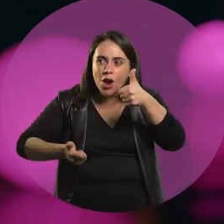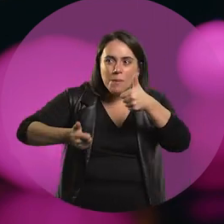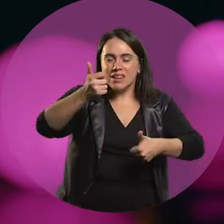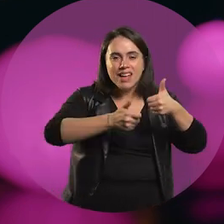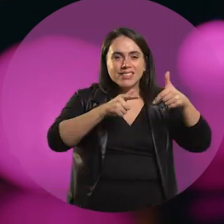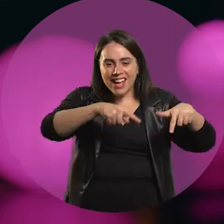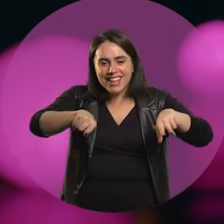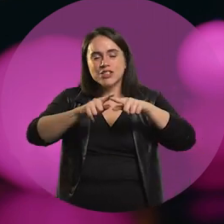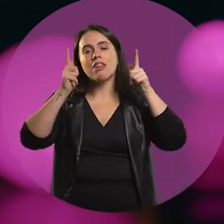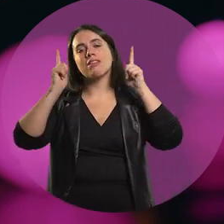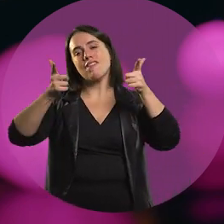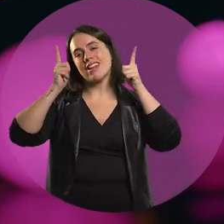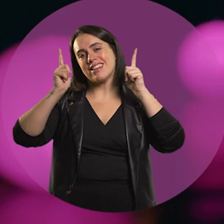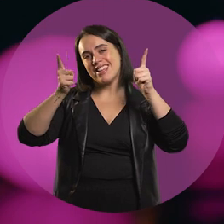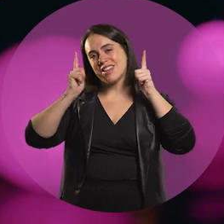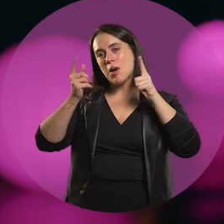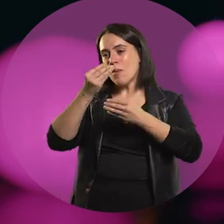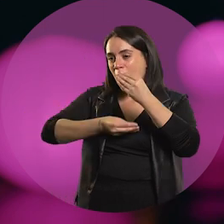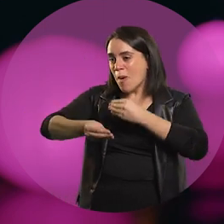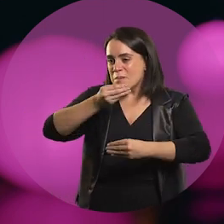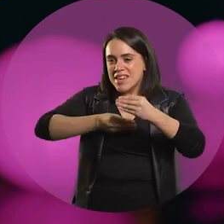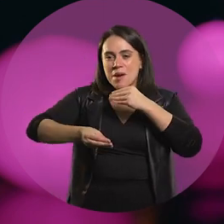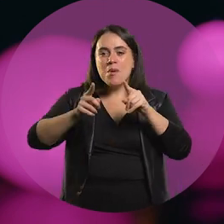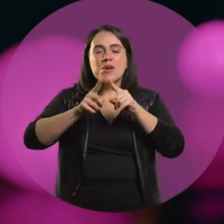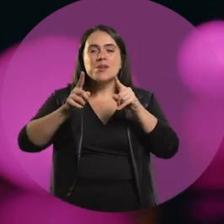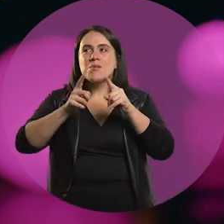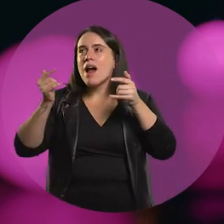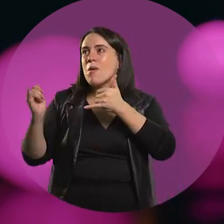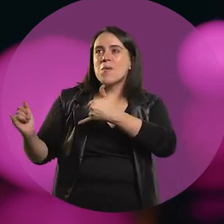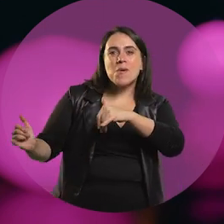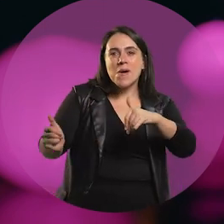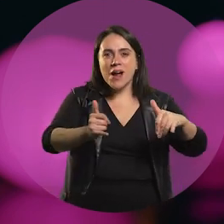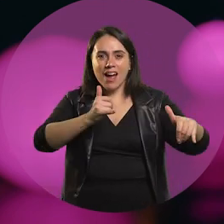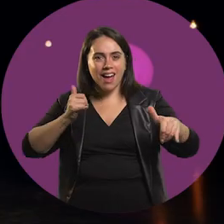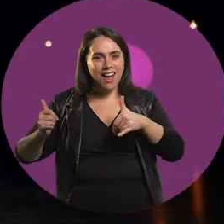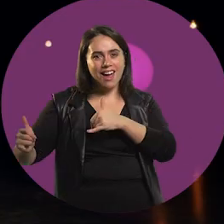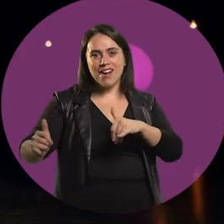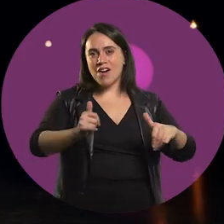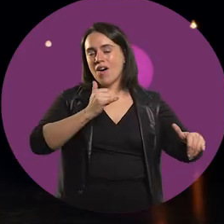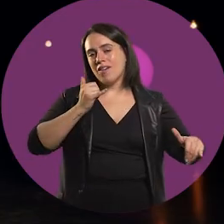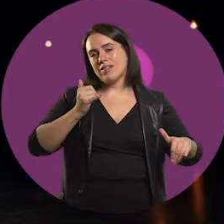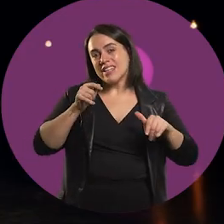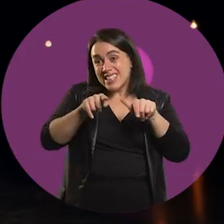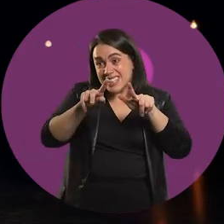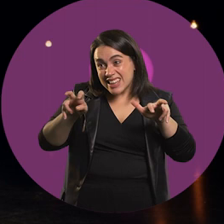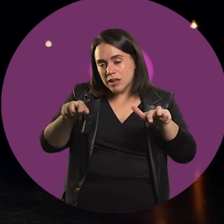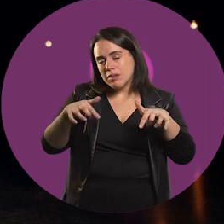y eso era divertido porque entonces comer polenta con queso se volvía una aventura. Esas cosas.